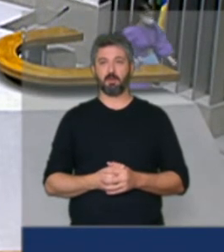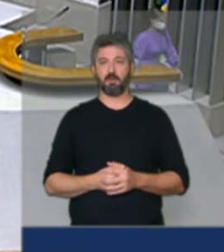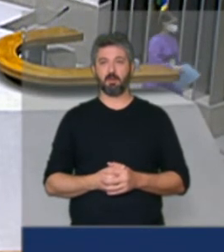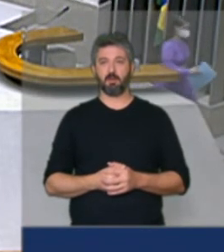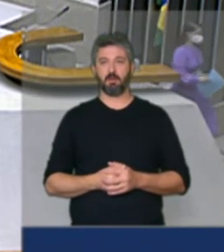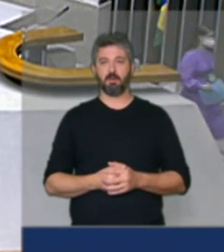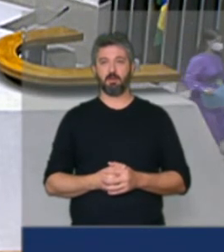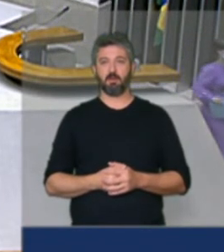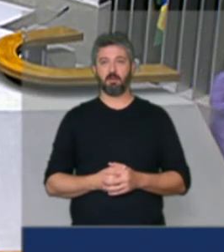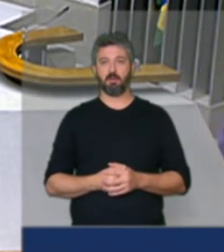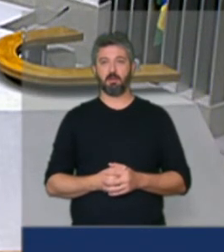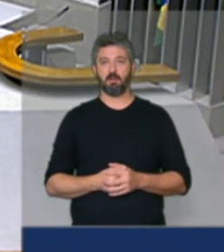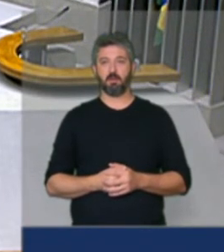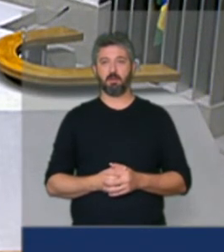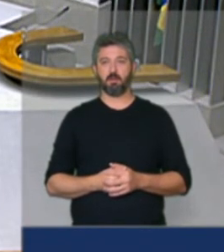LUIZA ERUNDINA OK DEPUTADA ERUNDINA O BRASIL ESTÁ